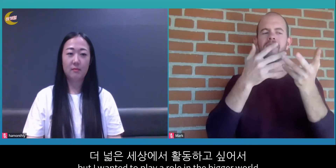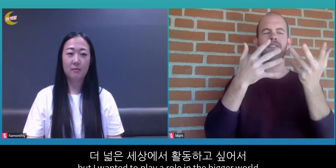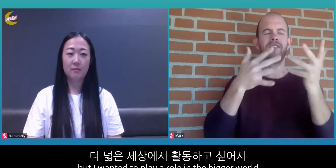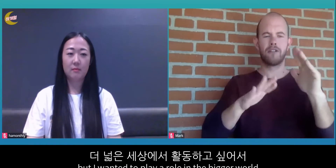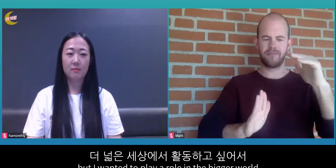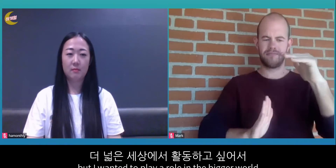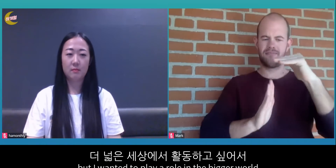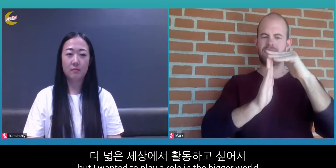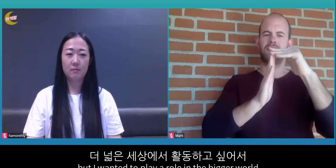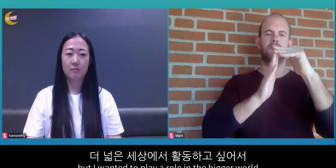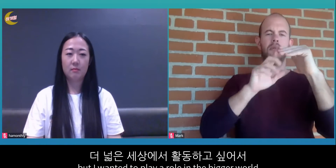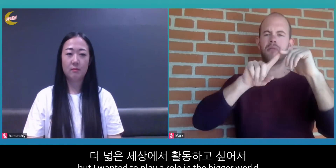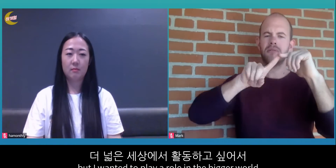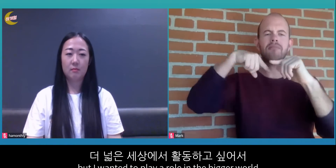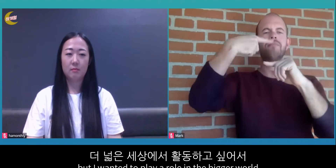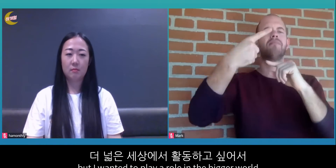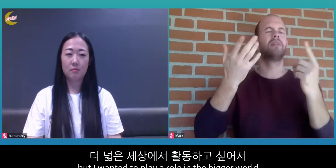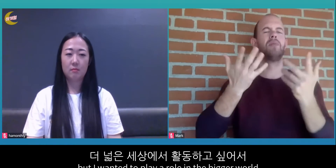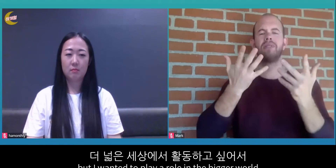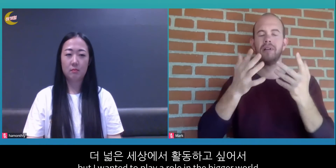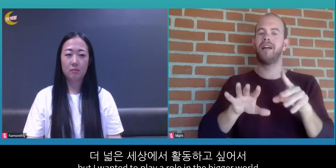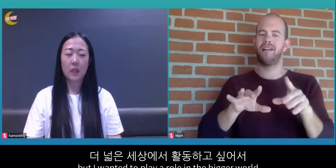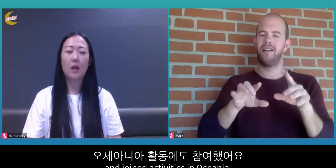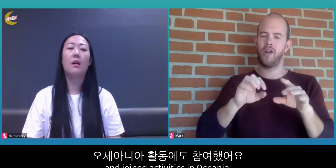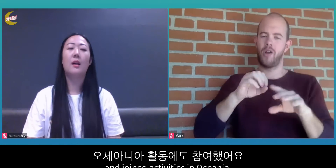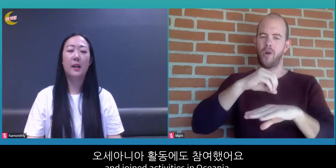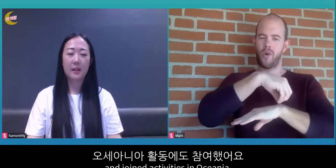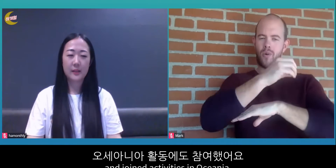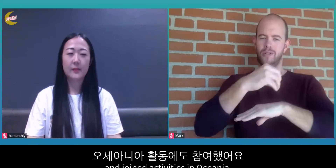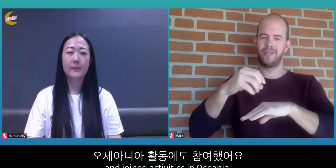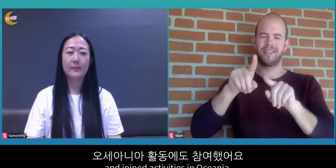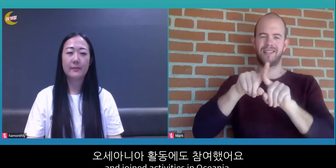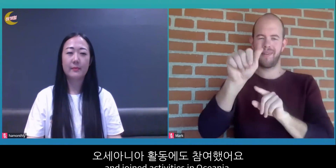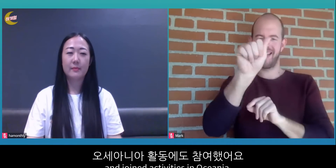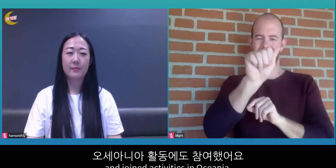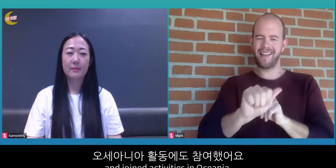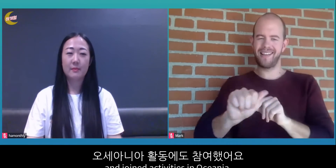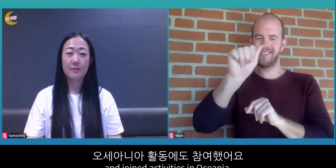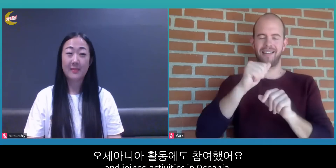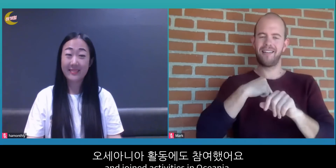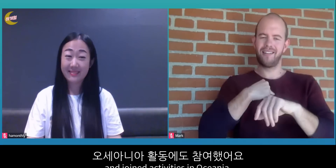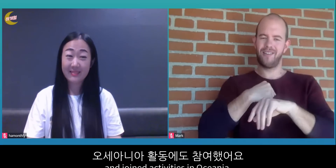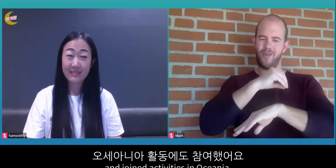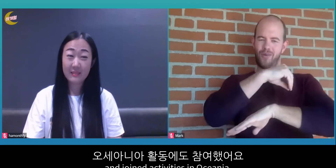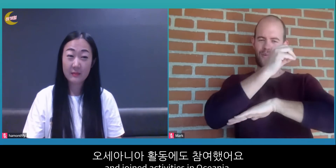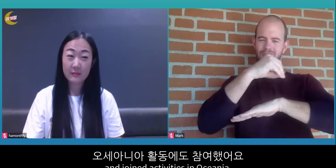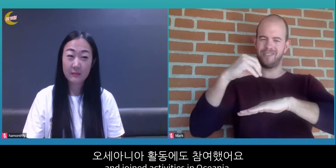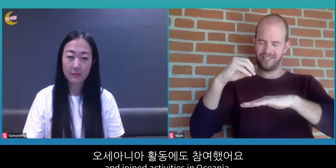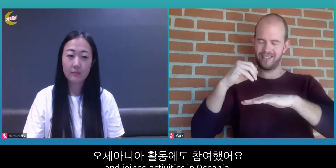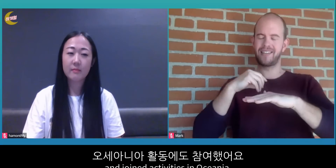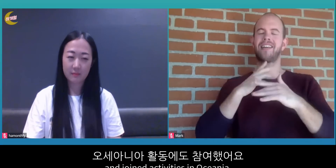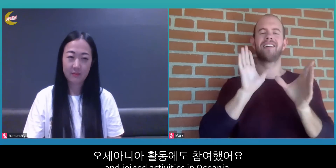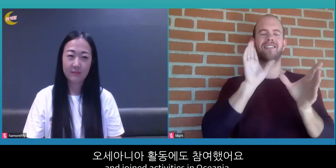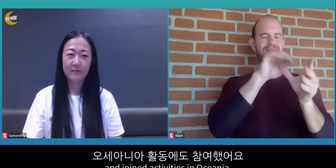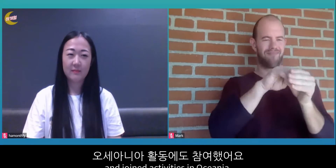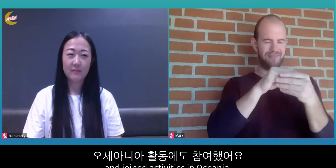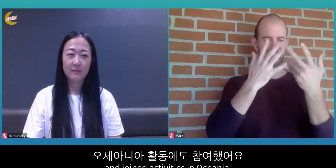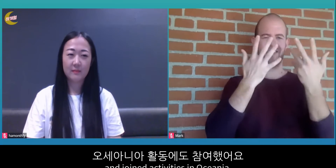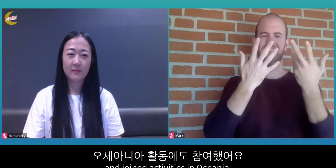ましたが、もっと大きな世界で活躍したいと思い、オセアニアでの活動に参加しました。